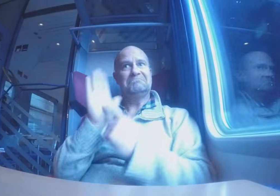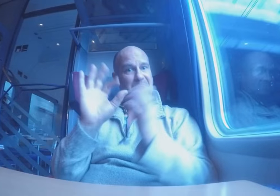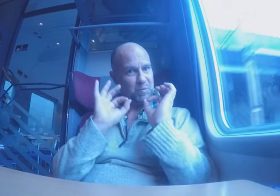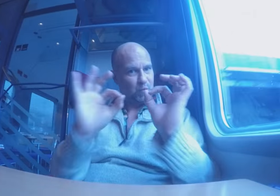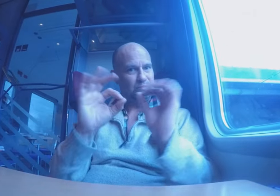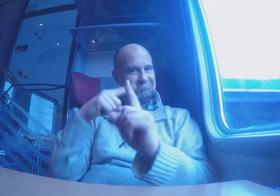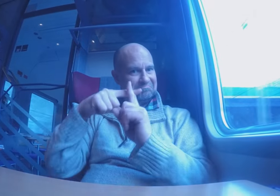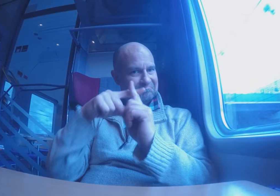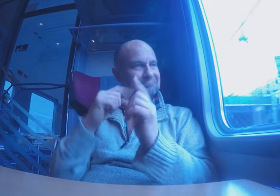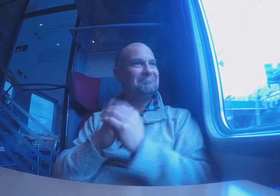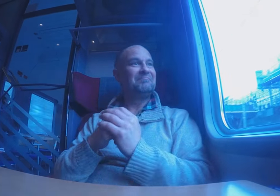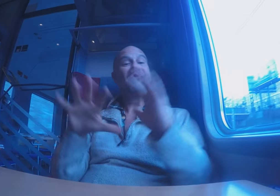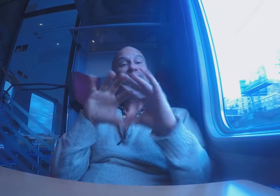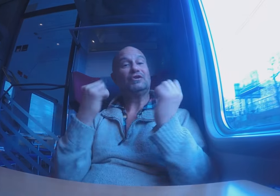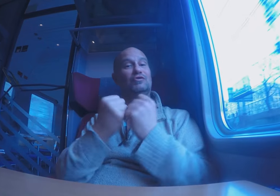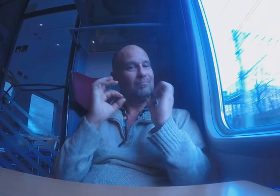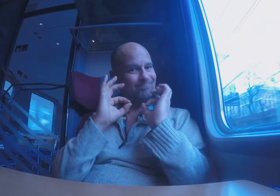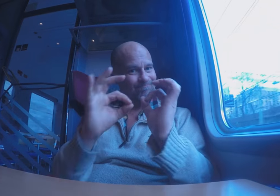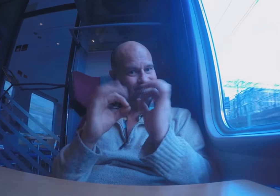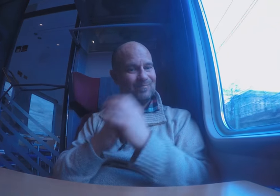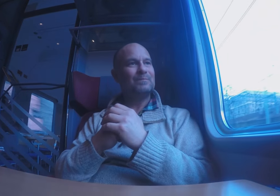Meine Show verlief genauso positiv. und unser Workshop auch.